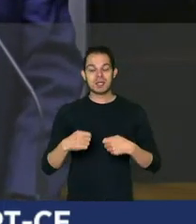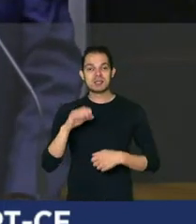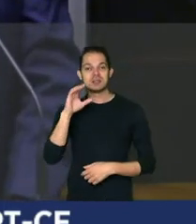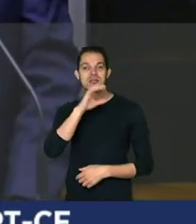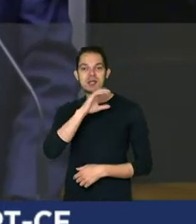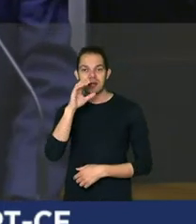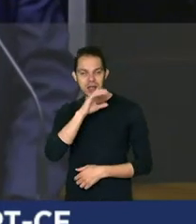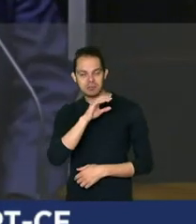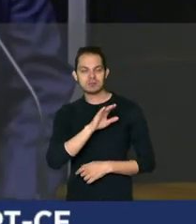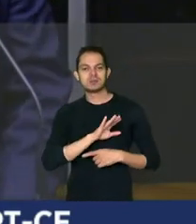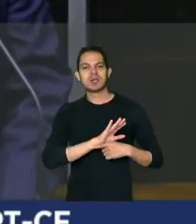APROVADO NO SENADO E QUE EMERGENSE AUMENTO VAI AJUDAR,